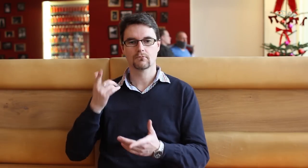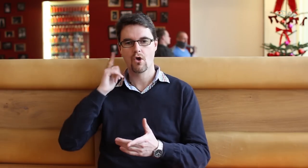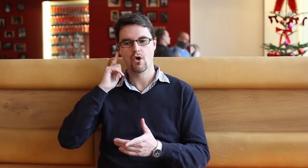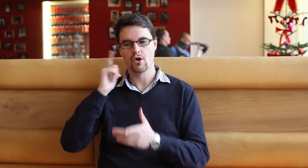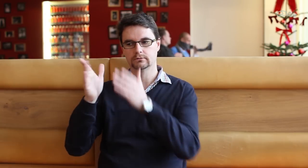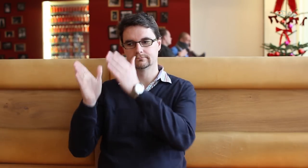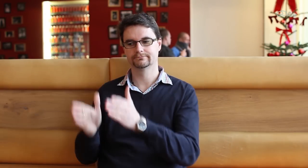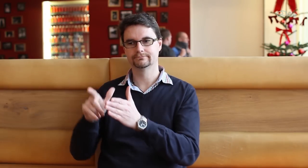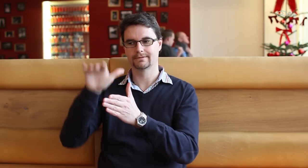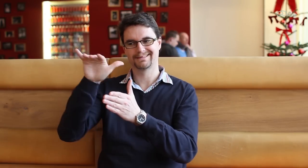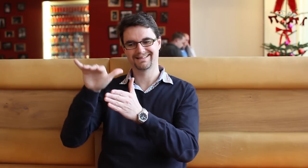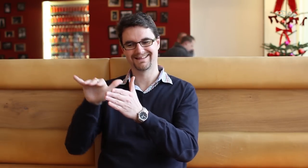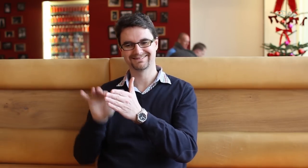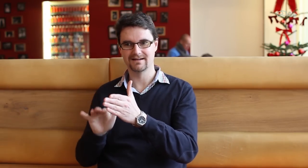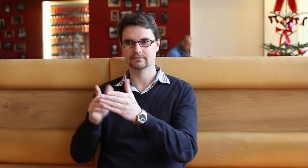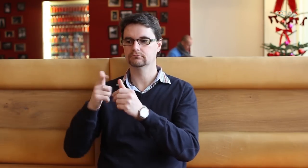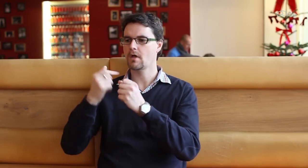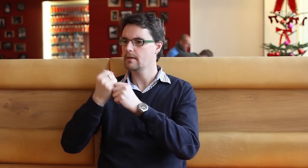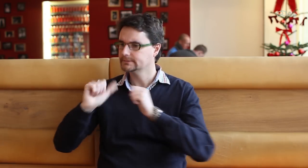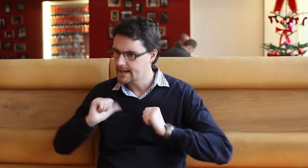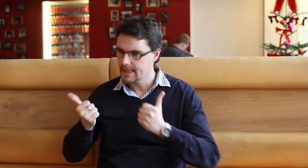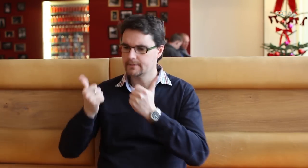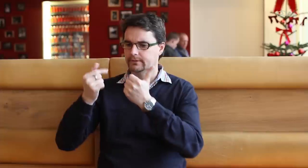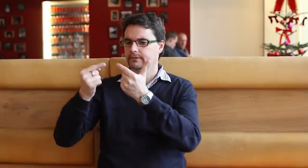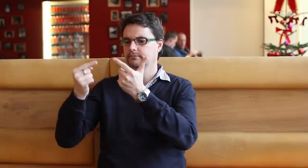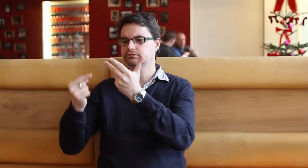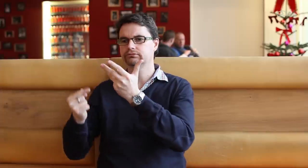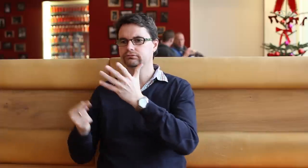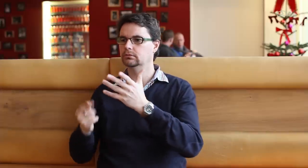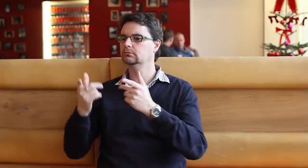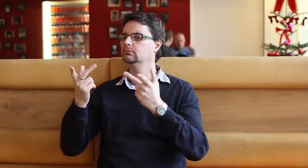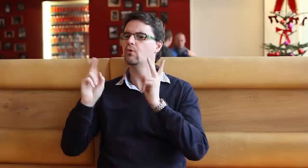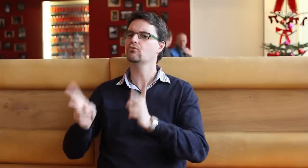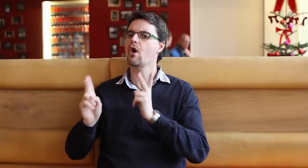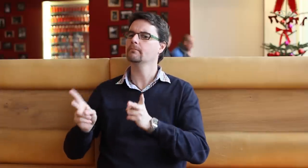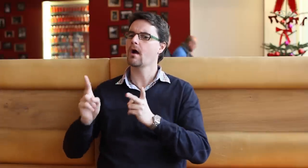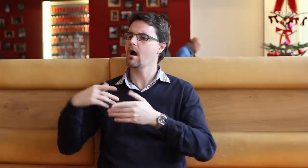Eine hörende Person hat vieles. Ein Arbeitsleben und so weiter, ganz normal eben.